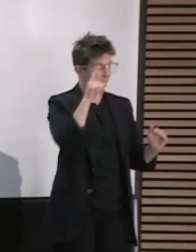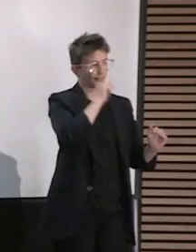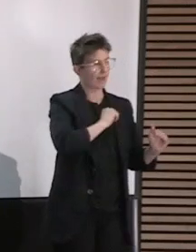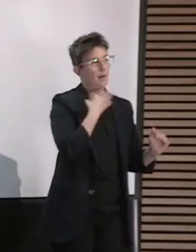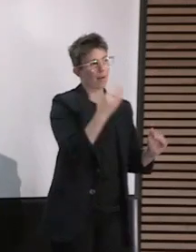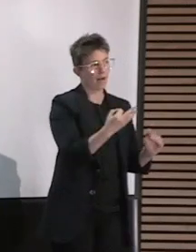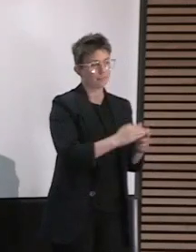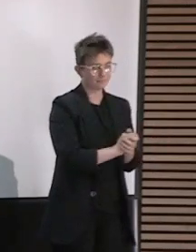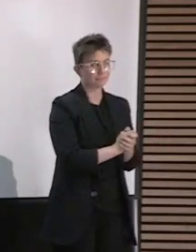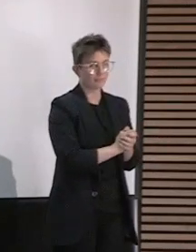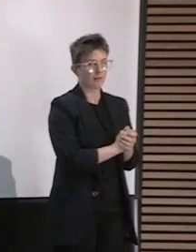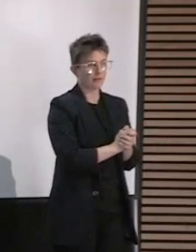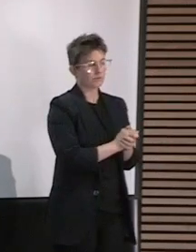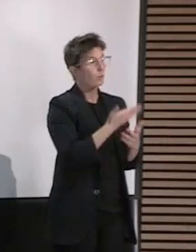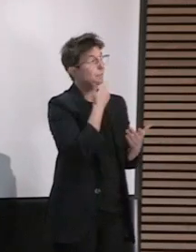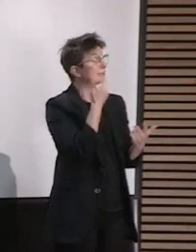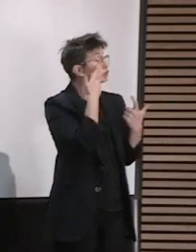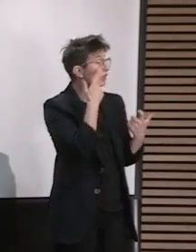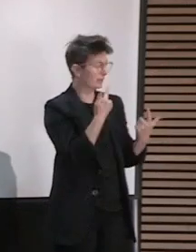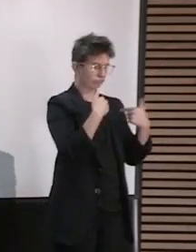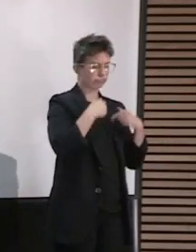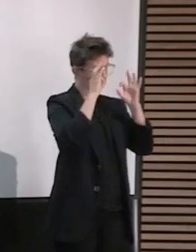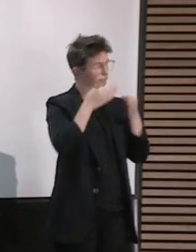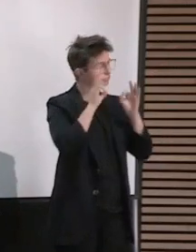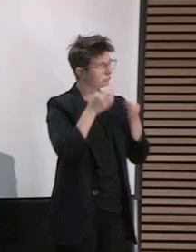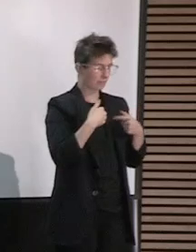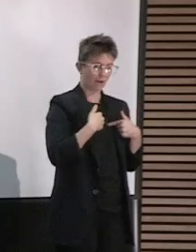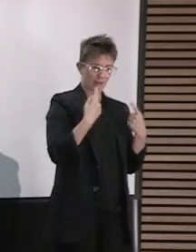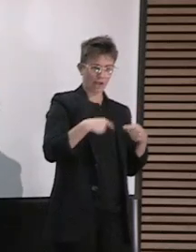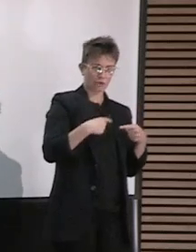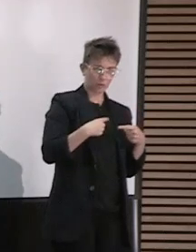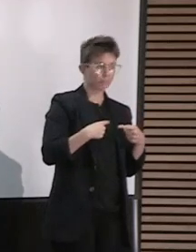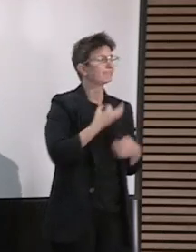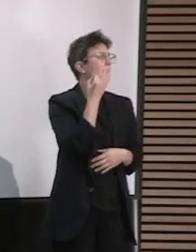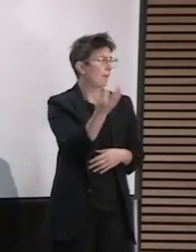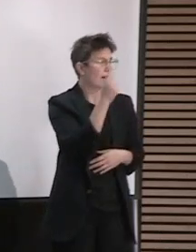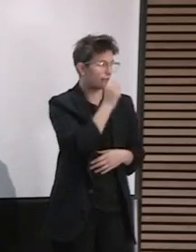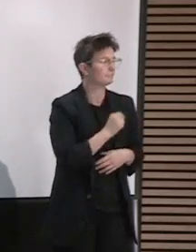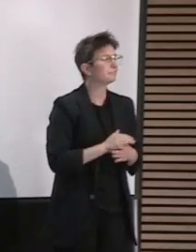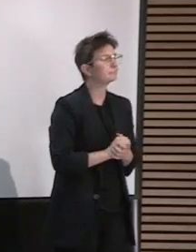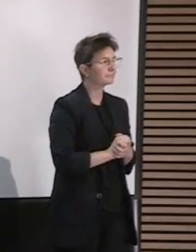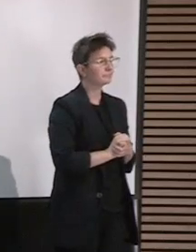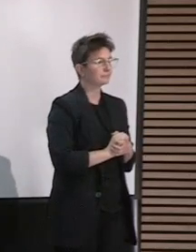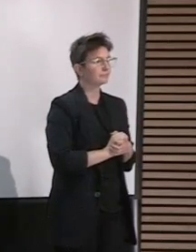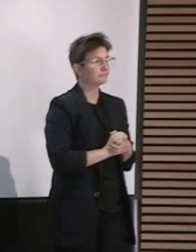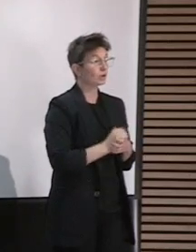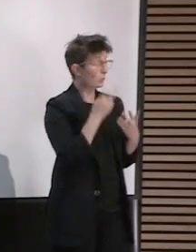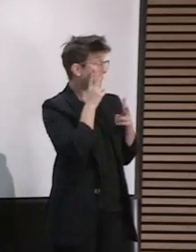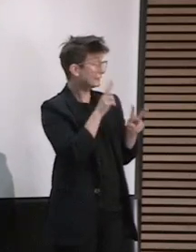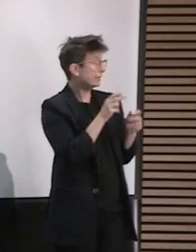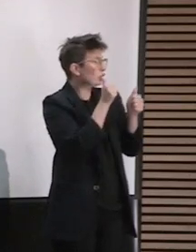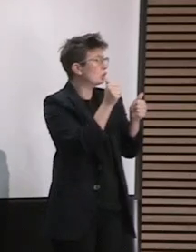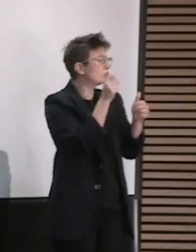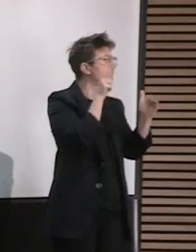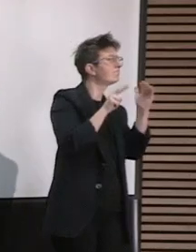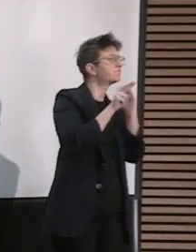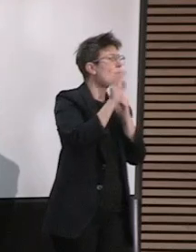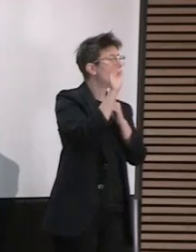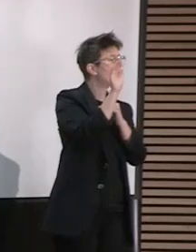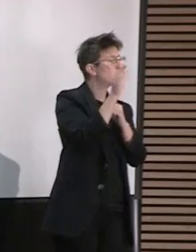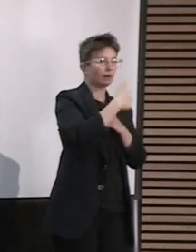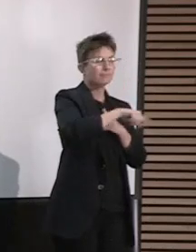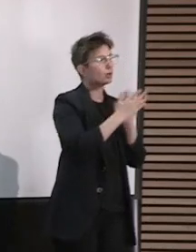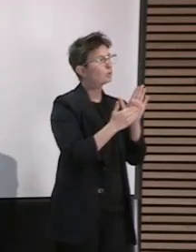kaore ano kia uru atu. Na te